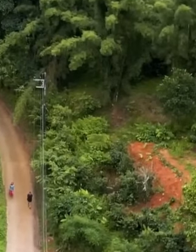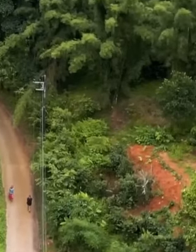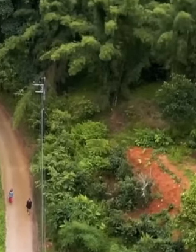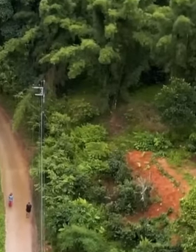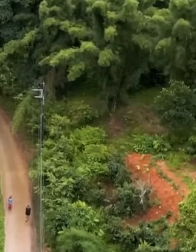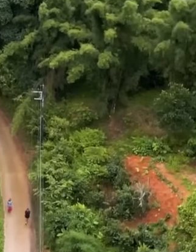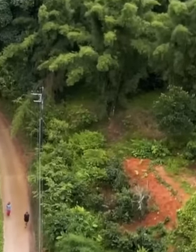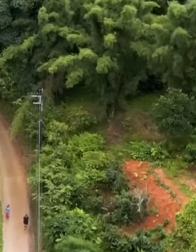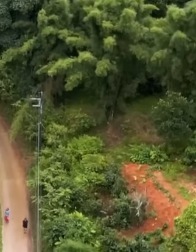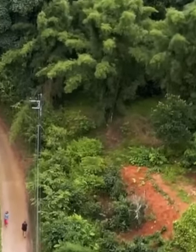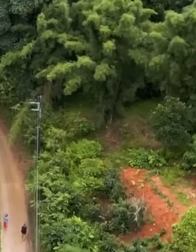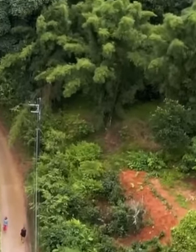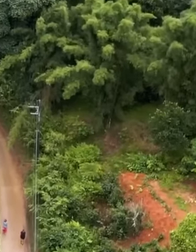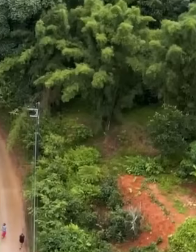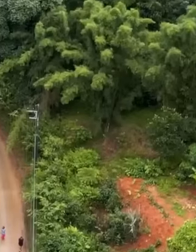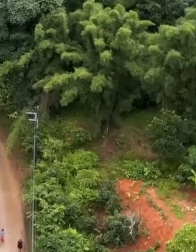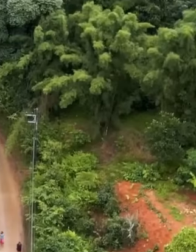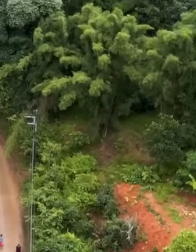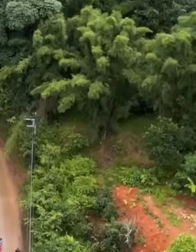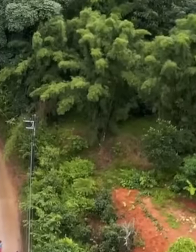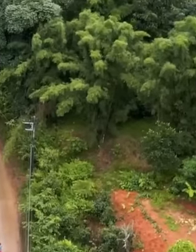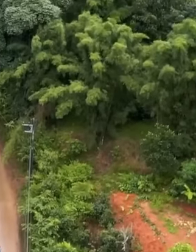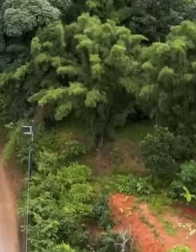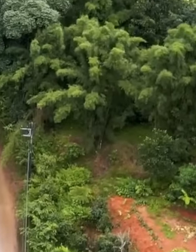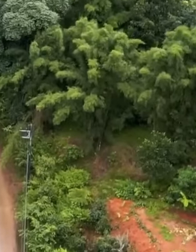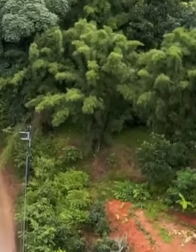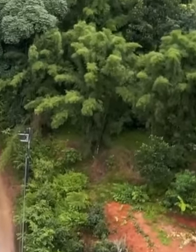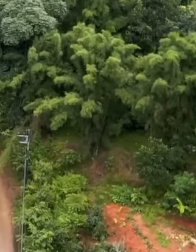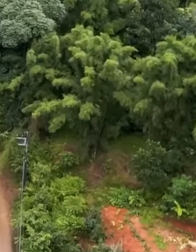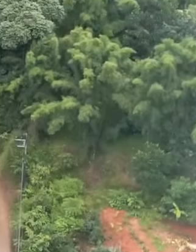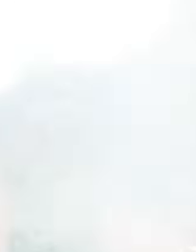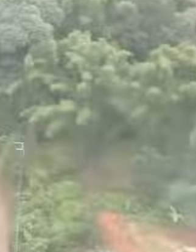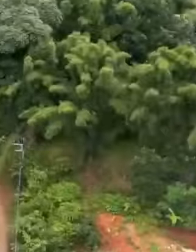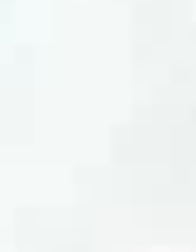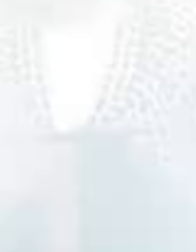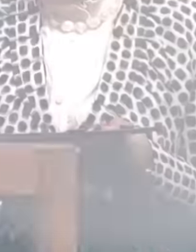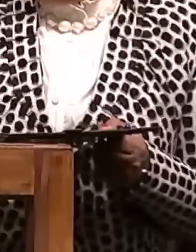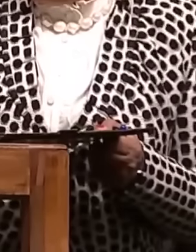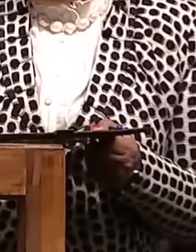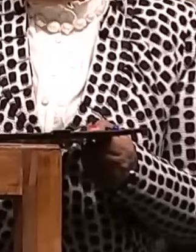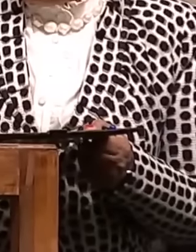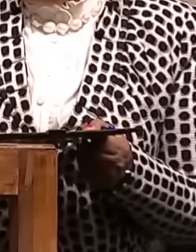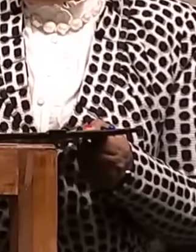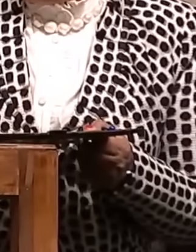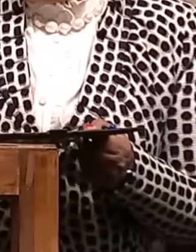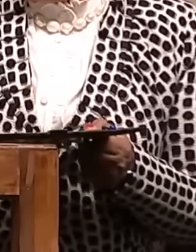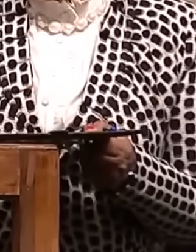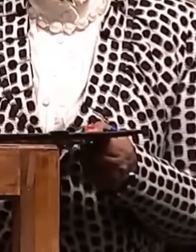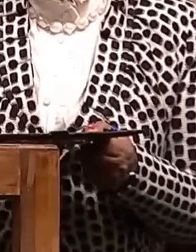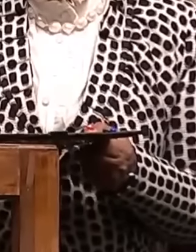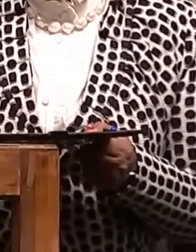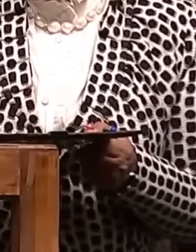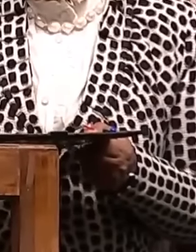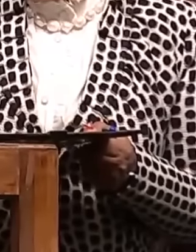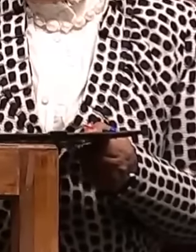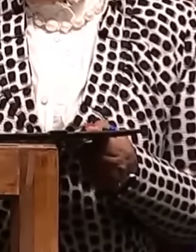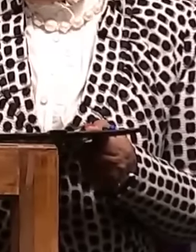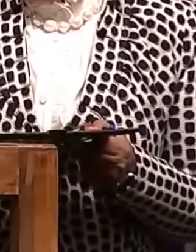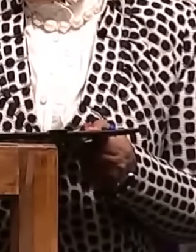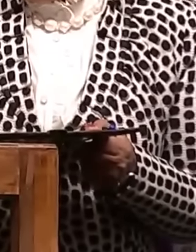pavimentaciones con este nuevo decreto la presidenta de México mencionó que el